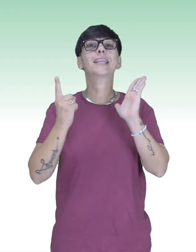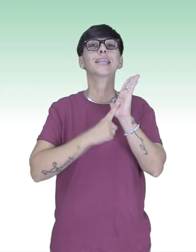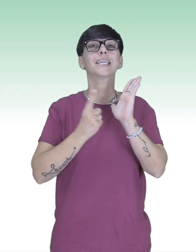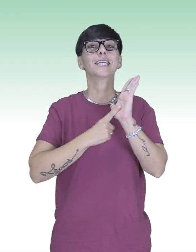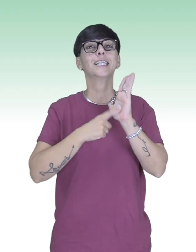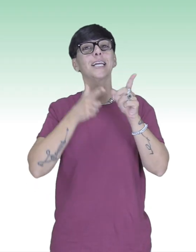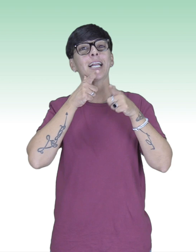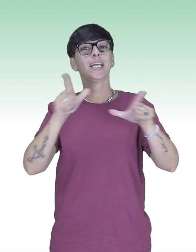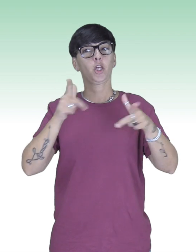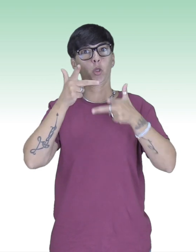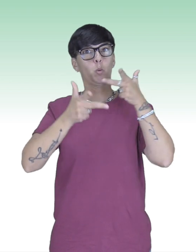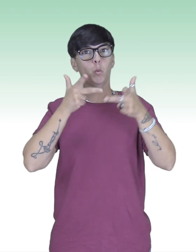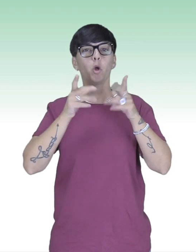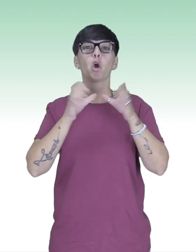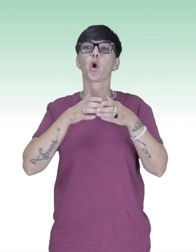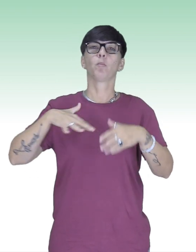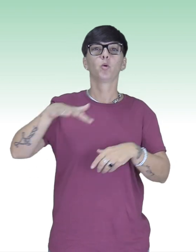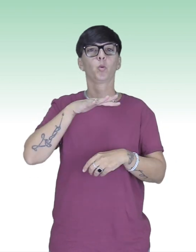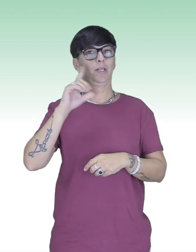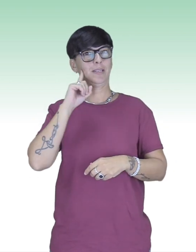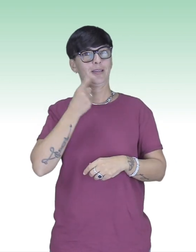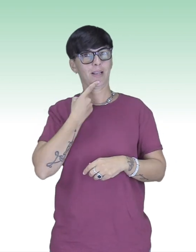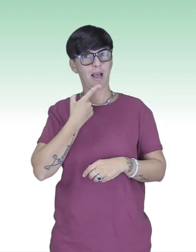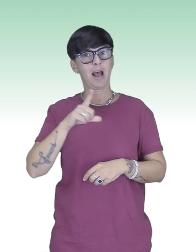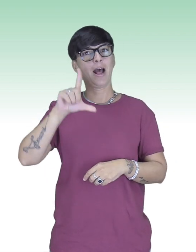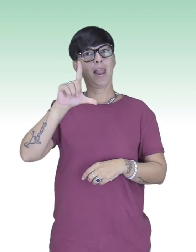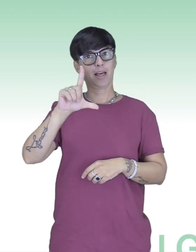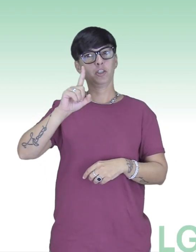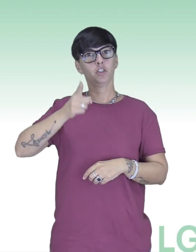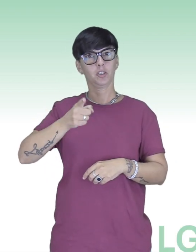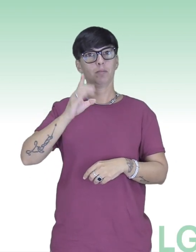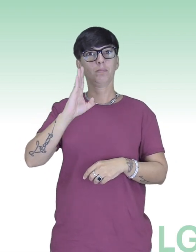Diritti delle lingue dei segni per la comunità sorda LGBTQIA+